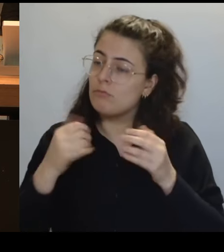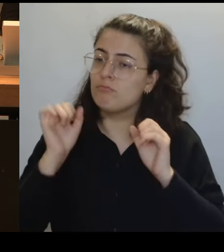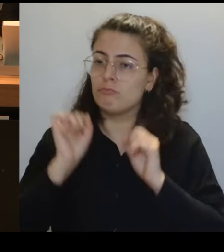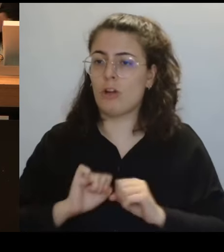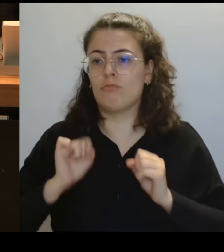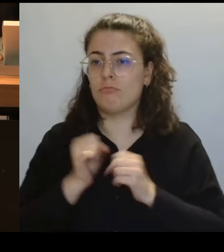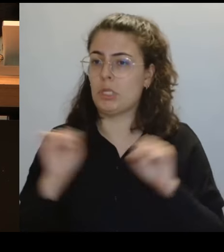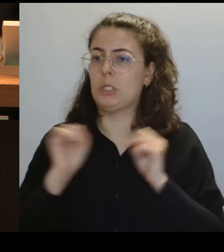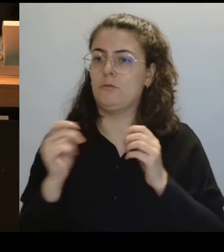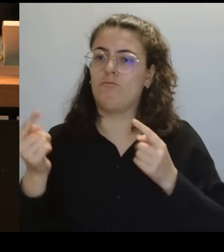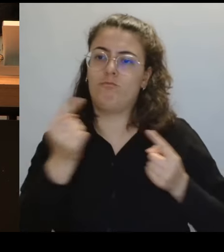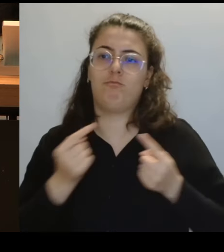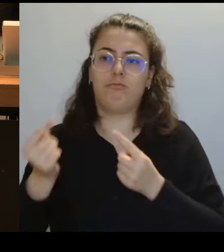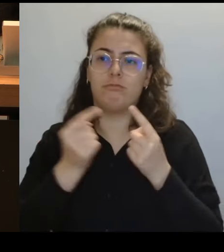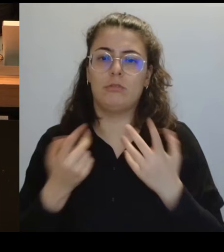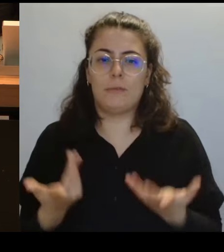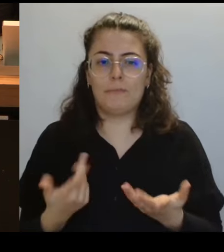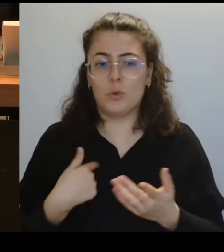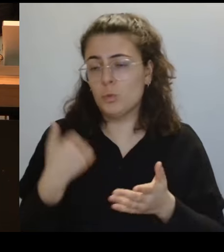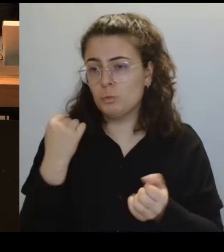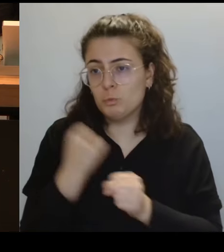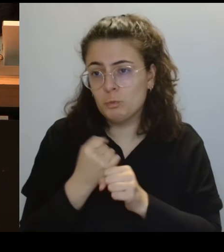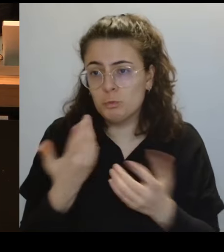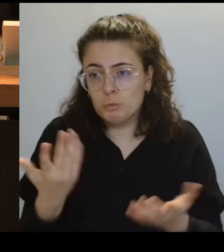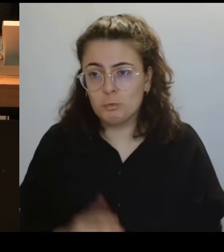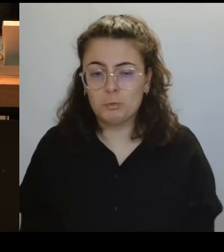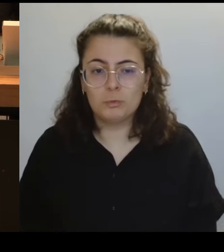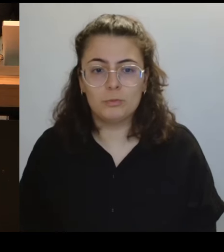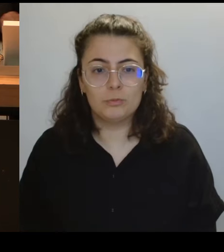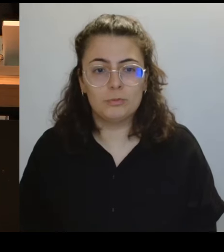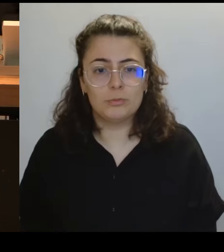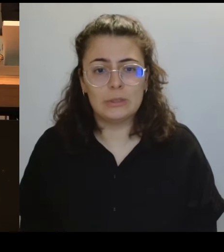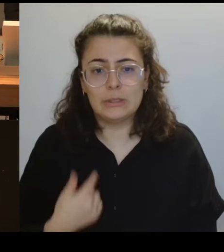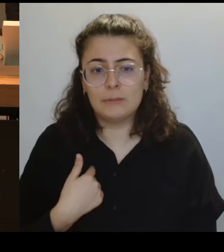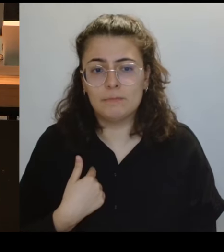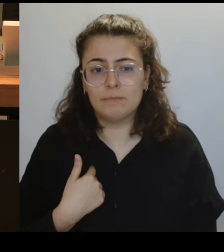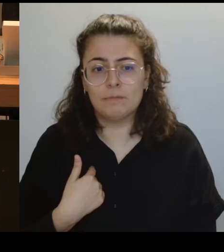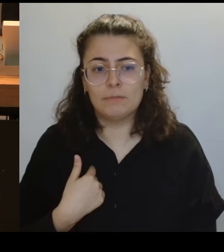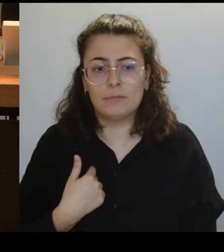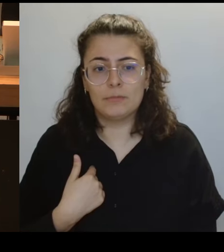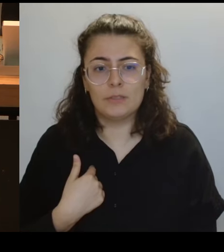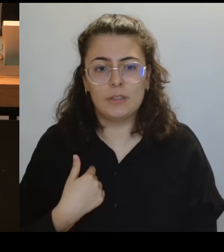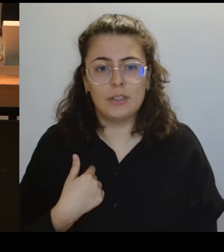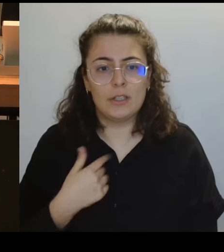Liebe Kollegen, tut mir leid. (Rednerwechsel) Das hoffen wir nicht. Ich habe übersehen, dass es offenbar noch eine Zwischenfrage